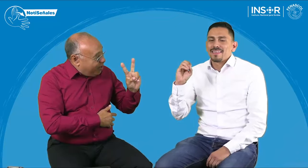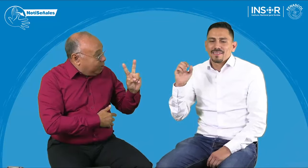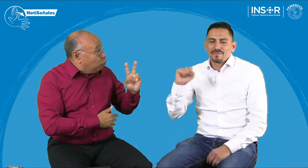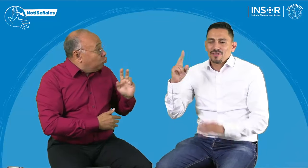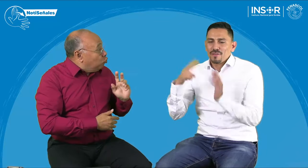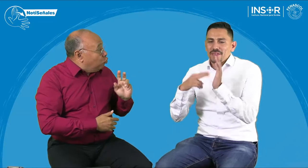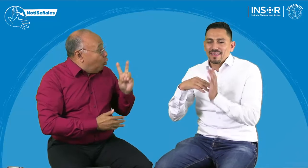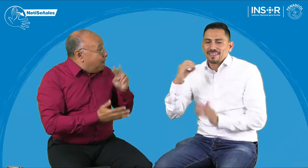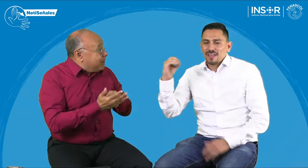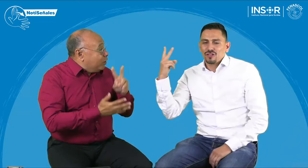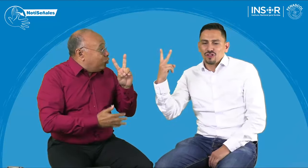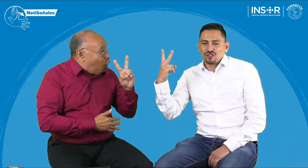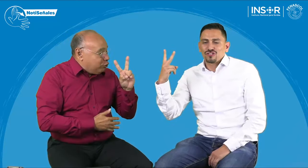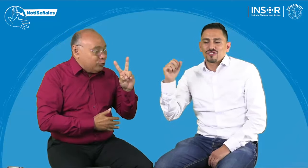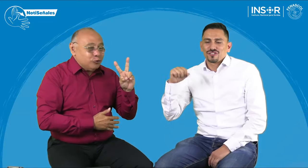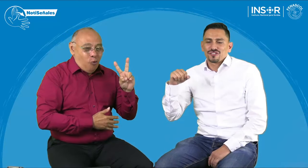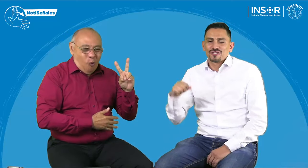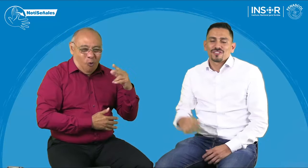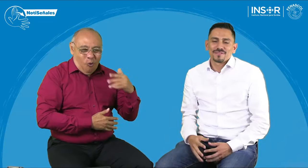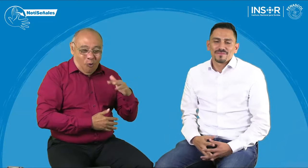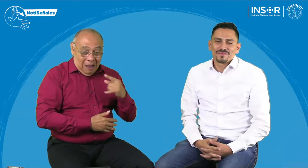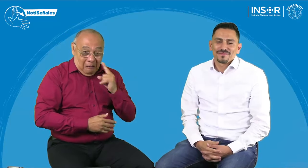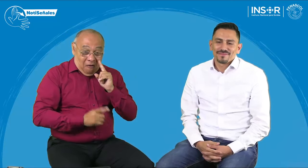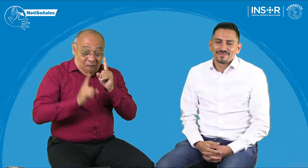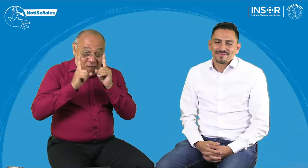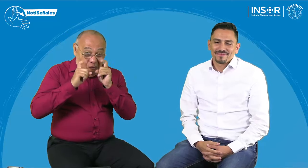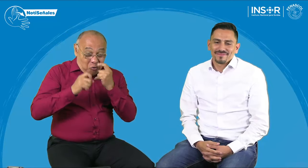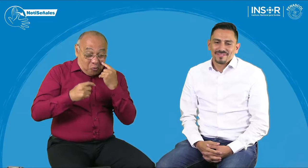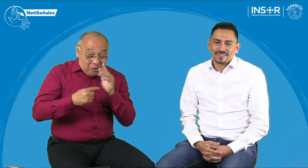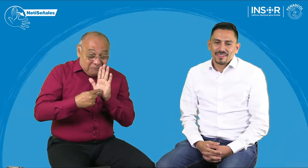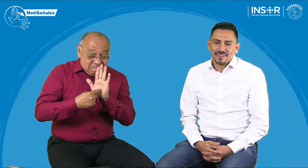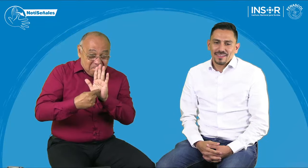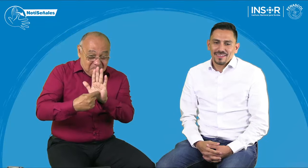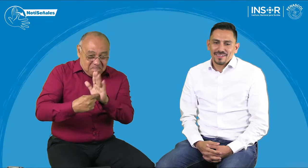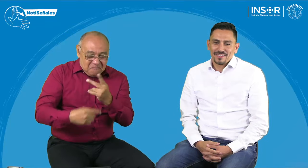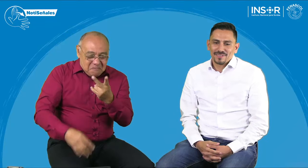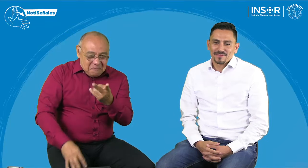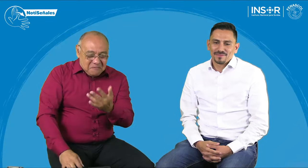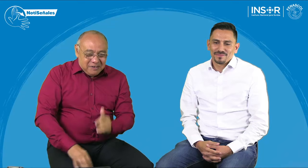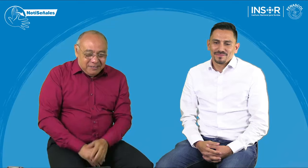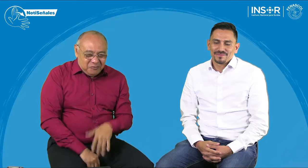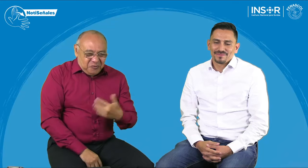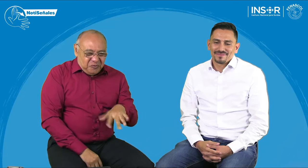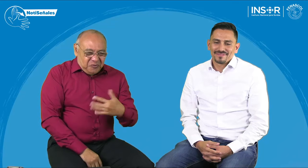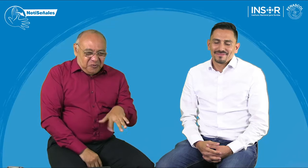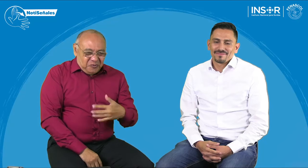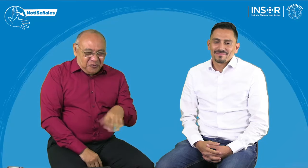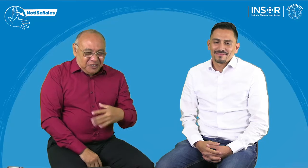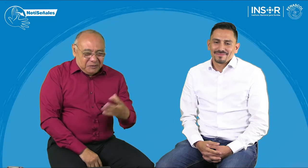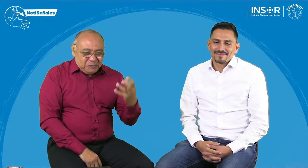recuerdo sí es correcto ese campa ¿No? ¿Lo recuerdas también? Veinte, perdón, dos mil doce. No, eso fue en dos